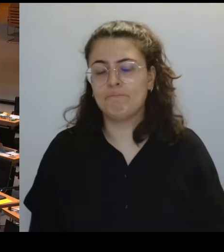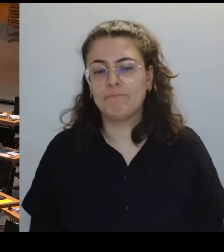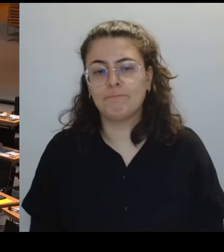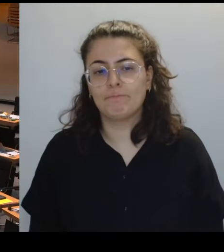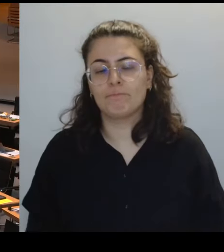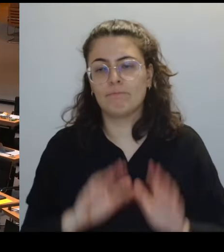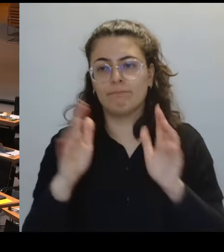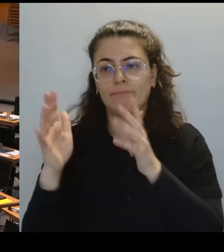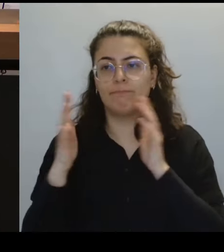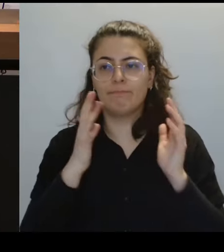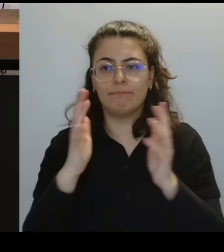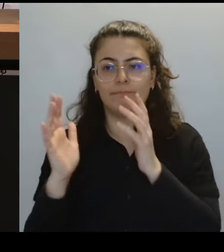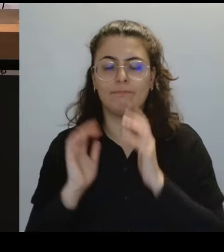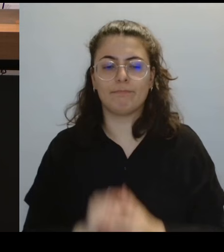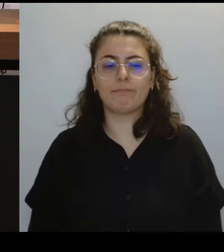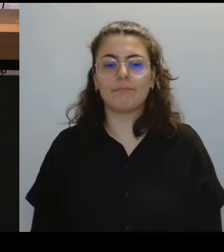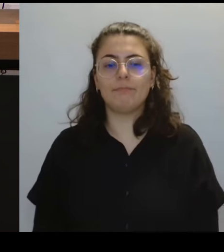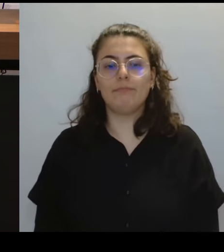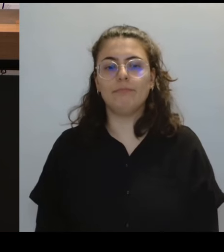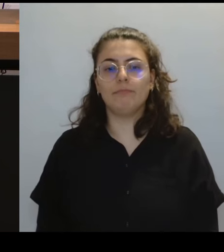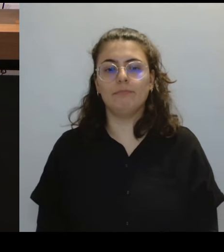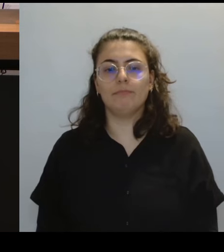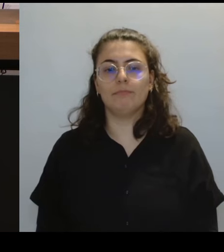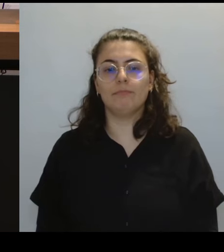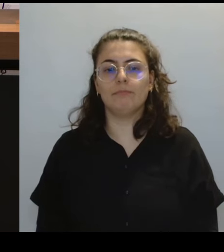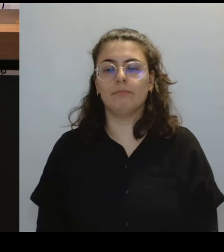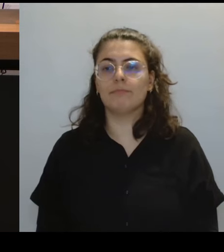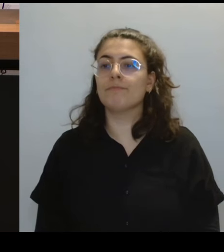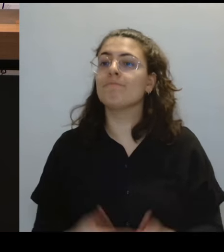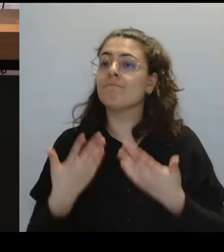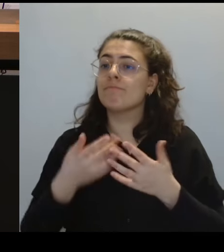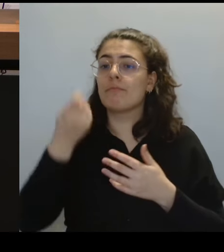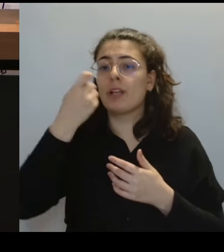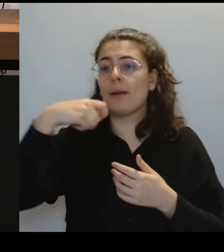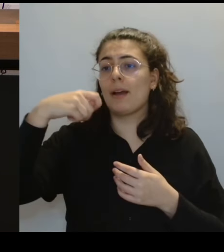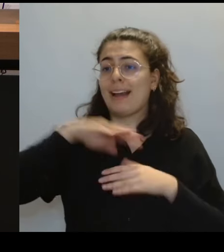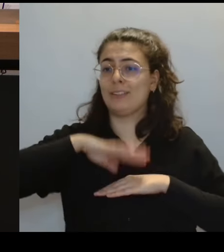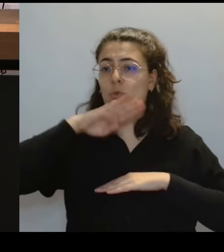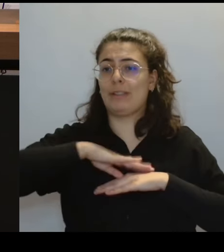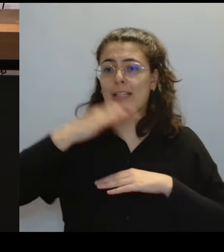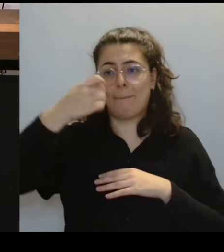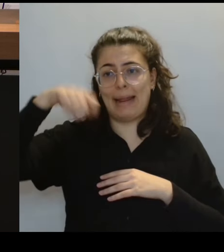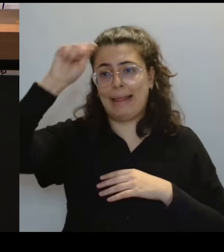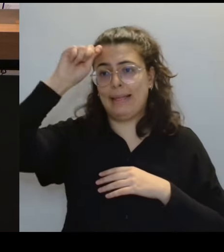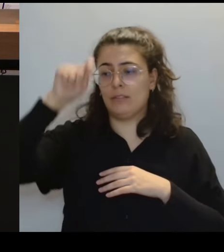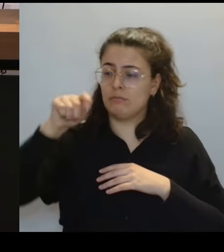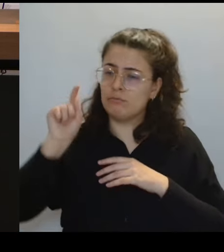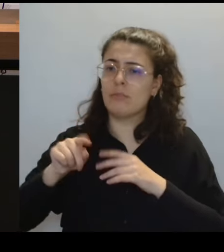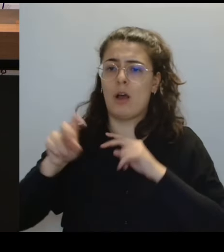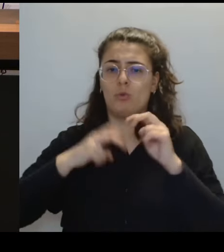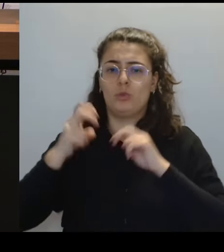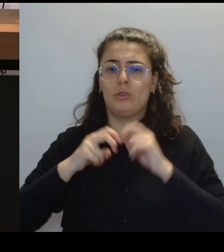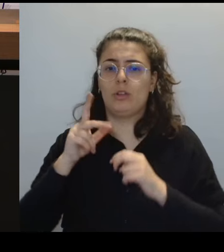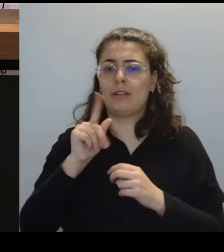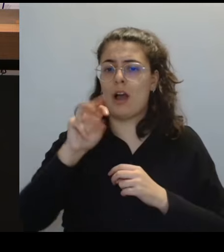Dazu gehört, Berlins Ressourcen zu nutzen und das KMV mit den bestehenden psychiatrischen Versorgungssystemen zu verknüpfen